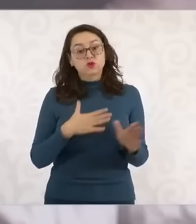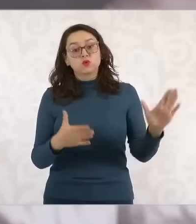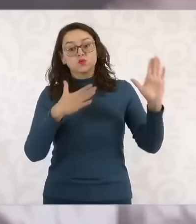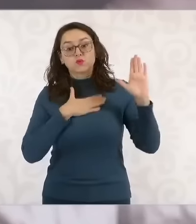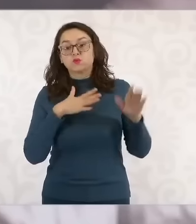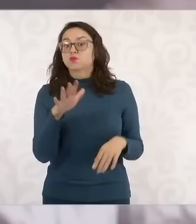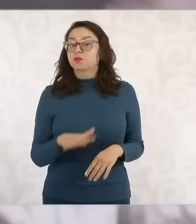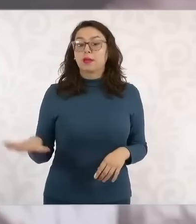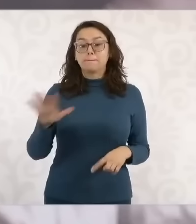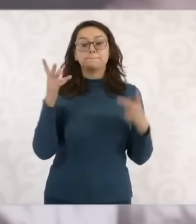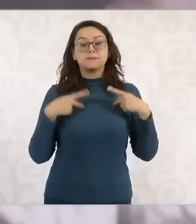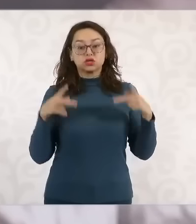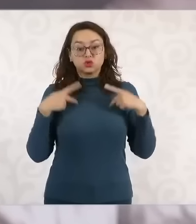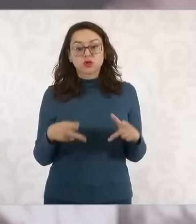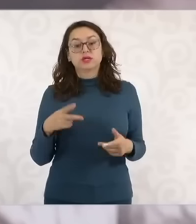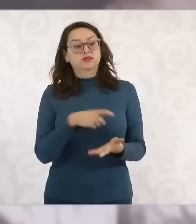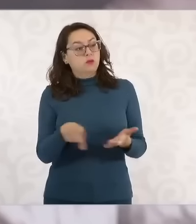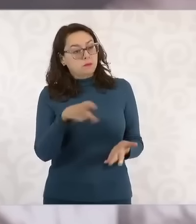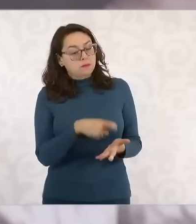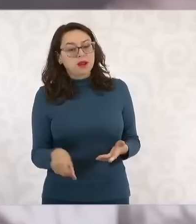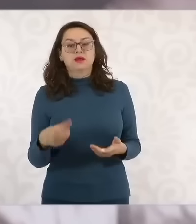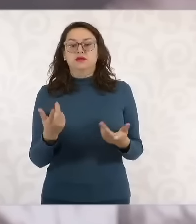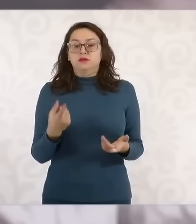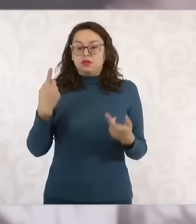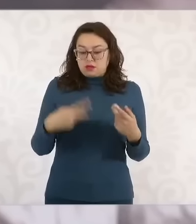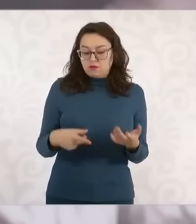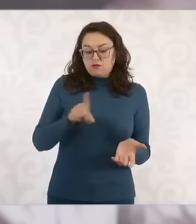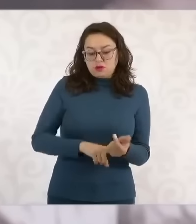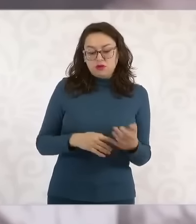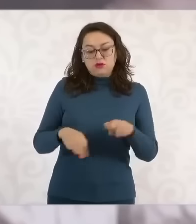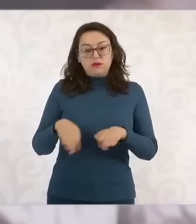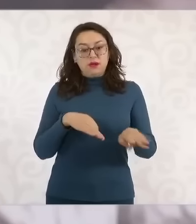donde estamos, porque estamos llevando, estamos generando con esto beneficios importantes para el